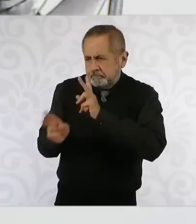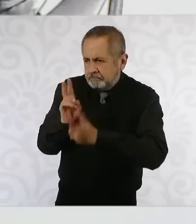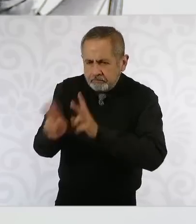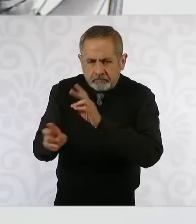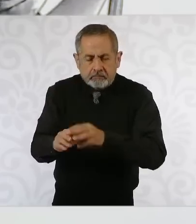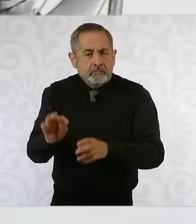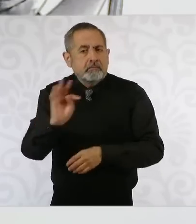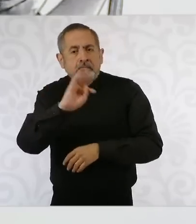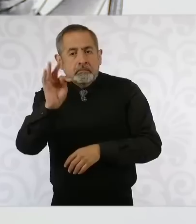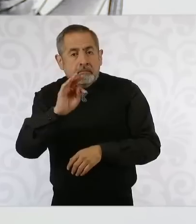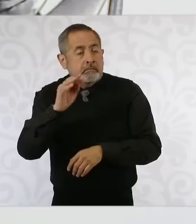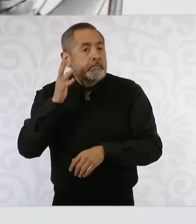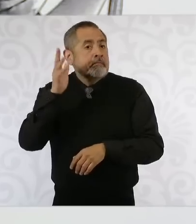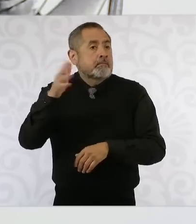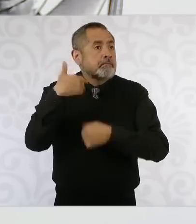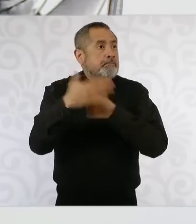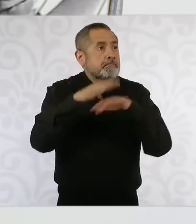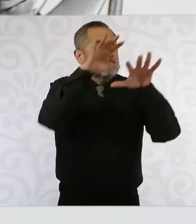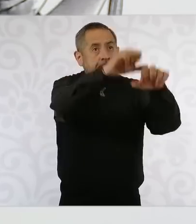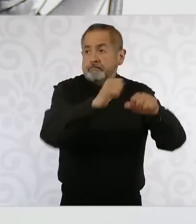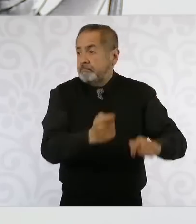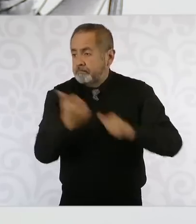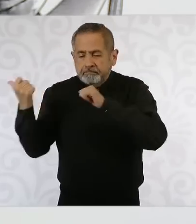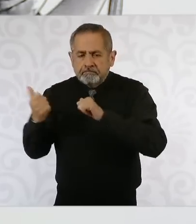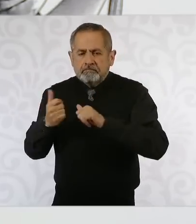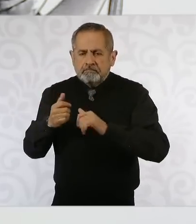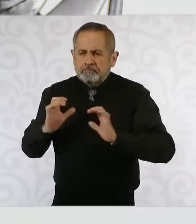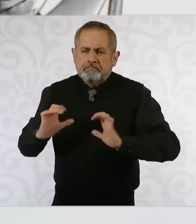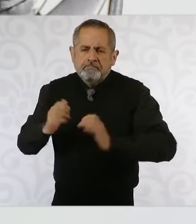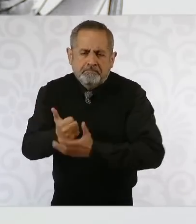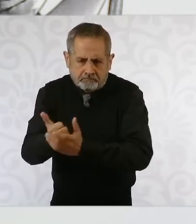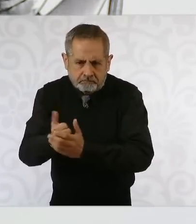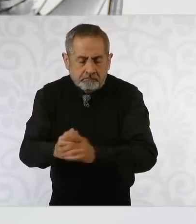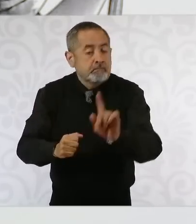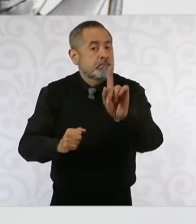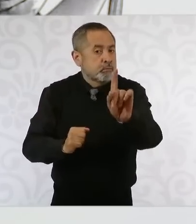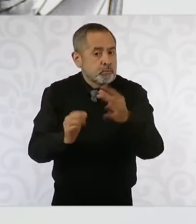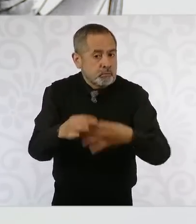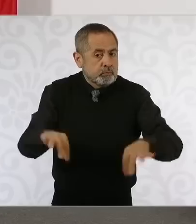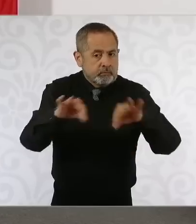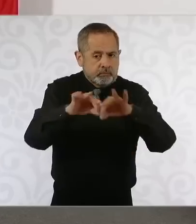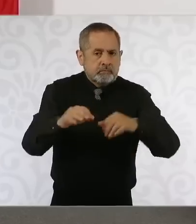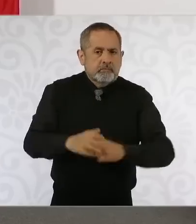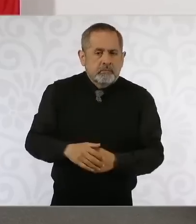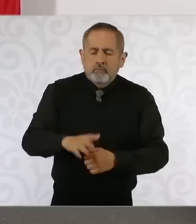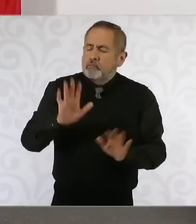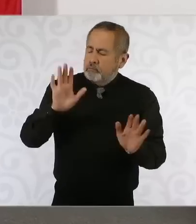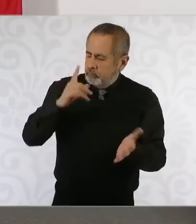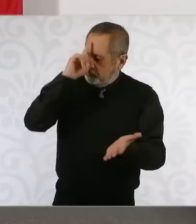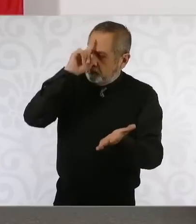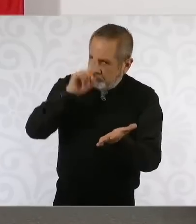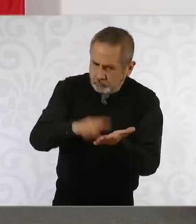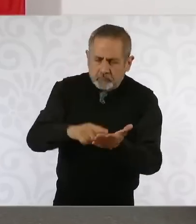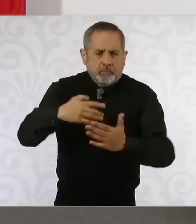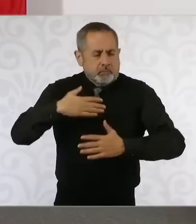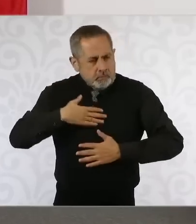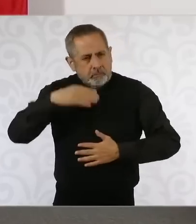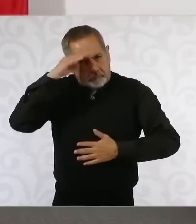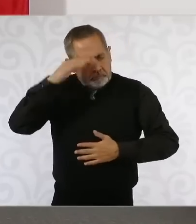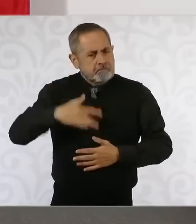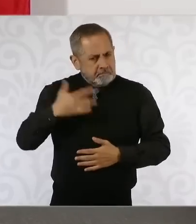ahora y esto es importante Yo pienso que va a haber buena relación con el presidente Trump